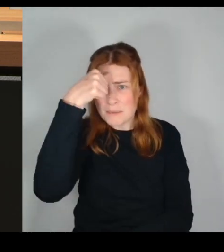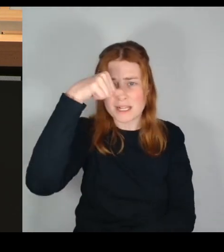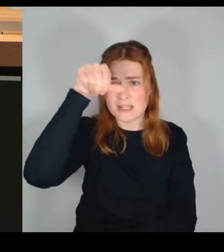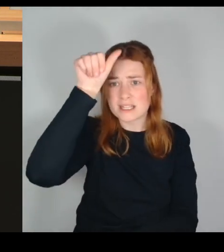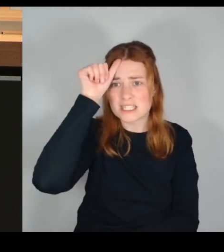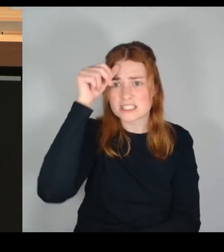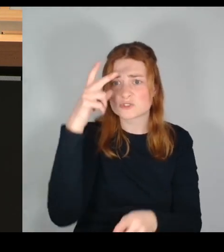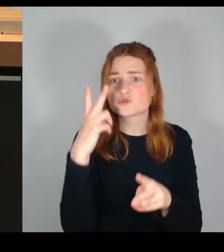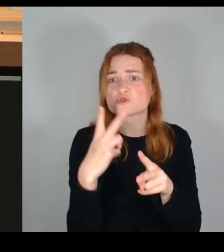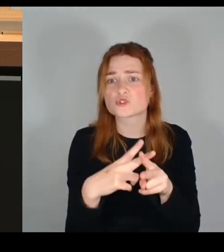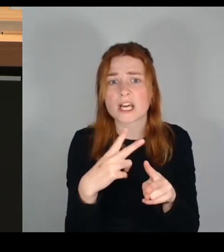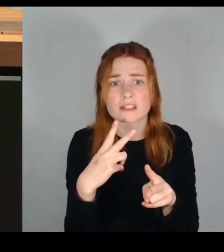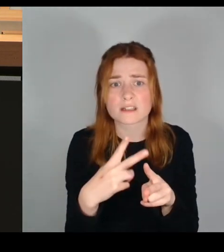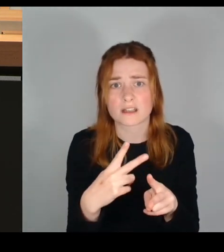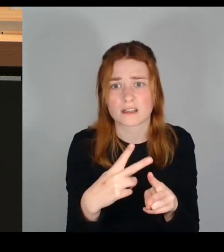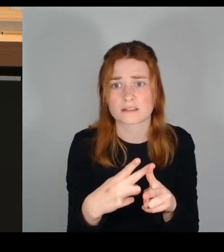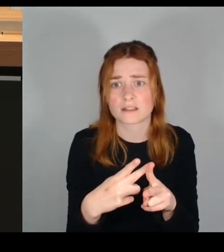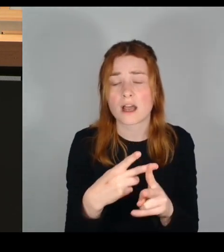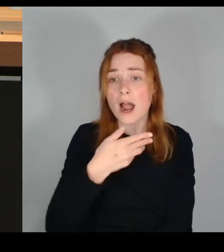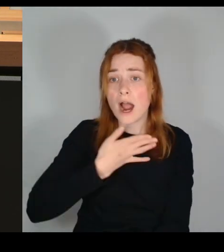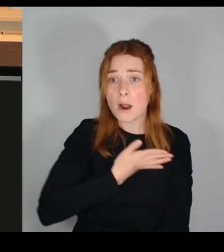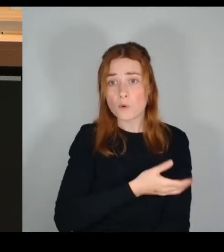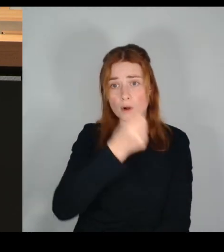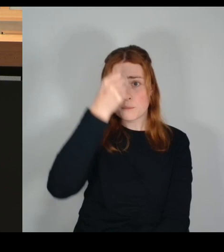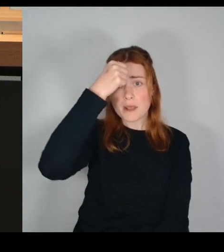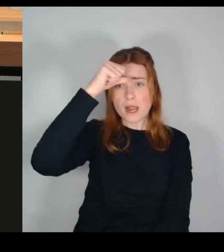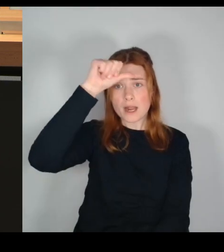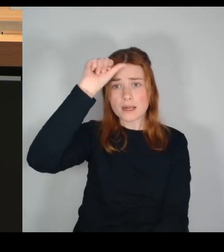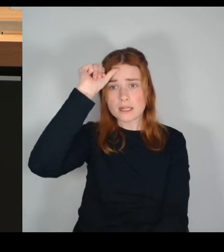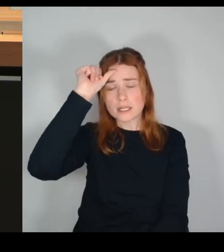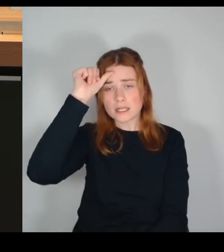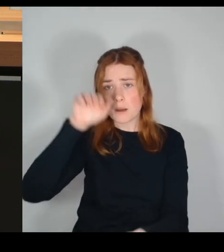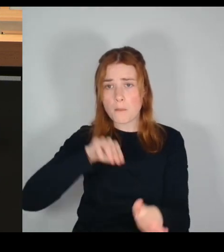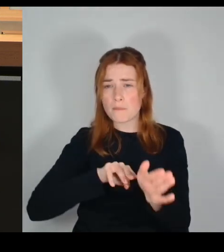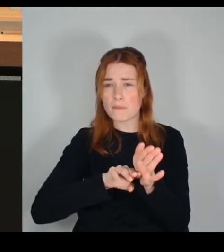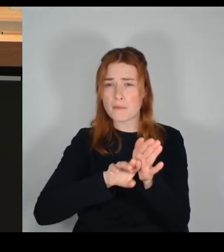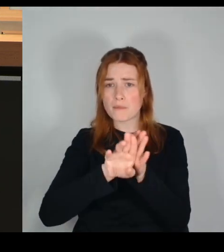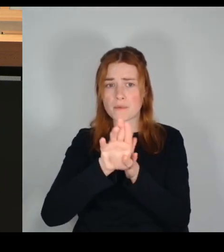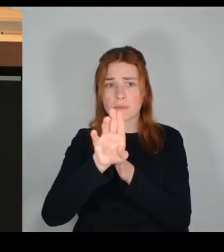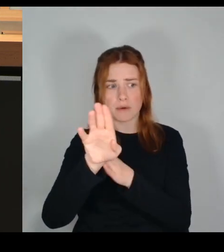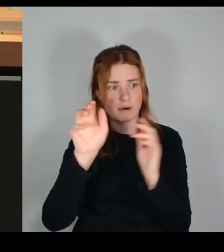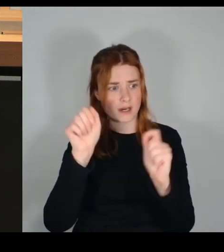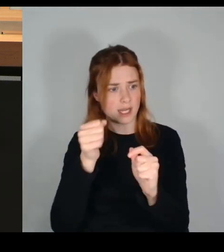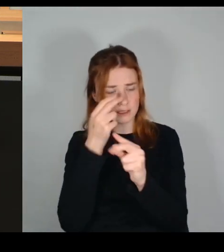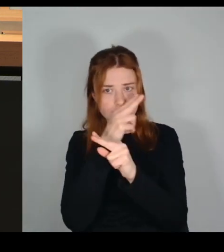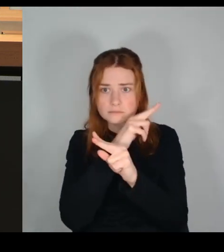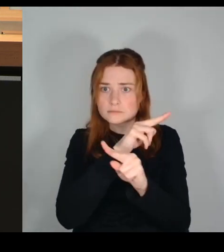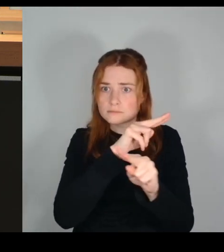sie ist auch sichtbarer geworden. Die Preise sind in den letzten Monaten massiv gestiegen. Und auch wenn die Energiepreise